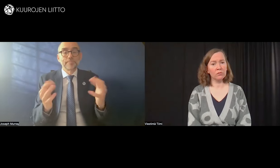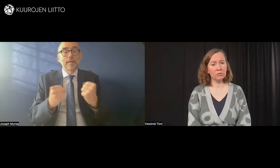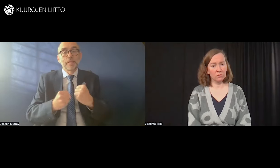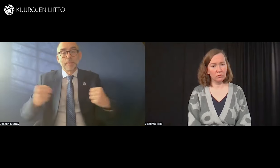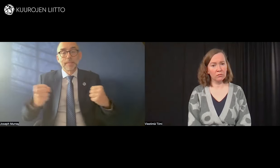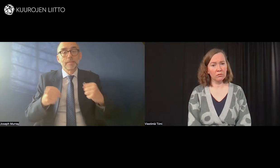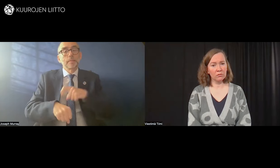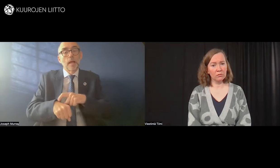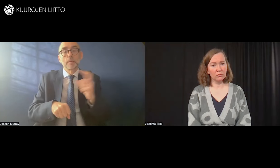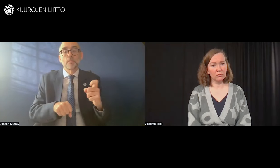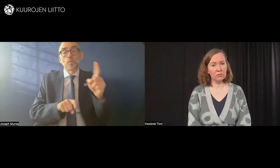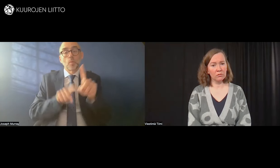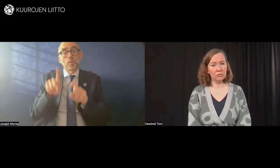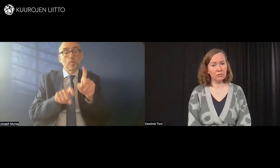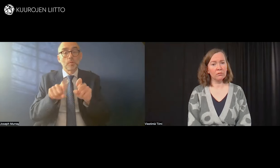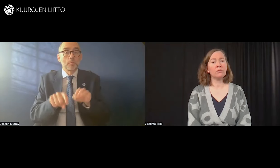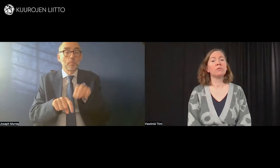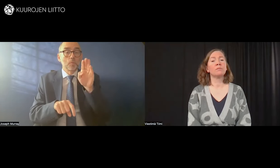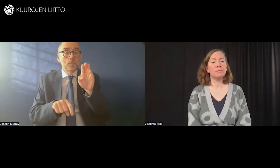Näin tilaa ja aikaa on enemmän kysymyksille.